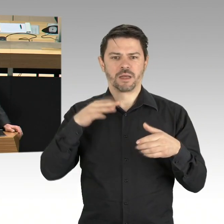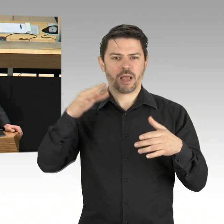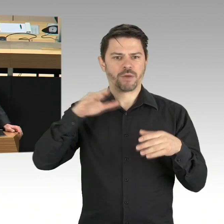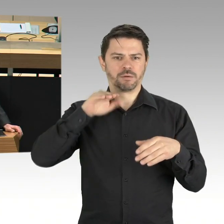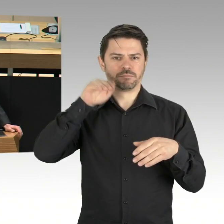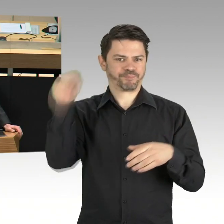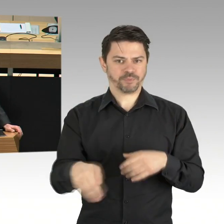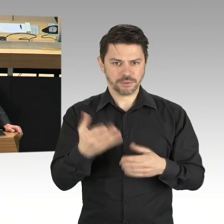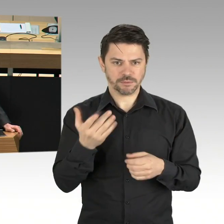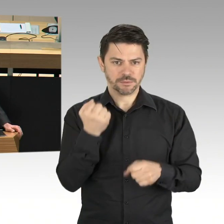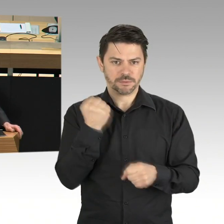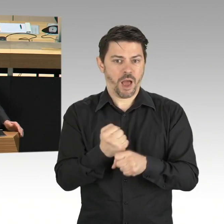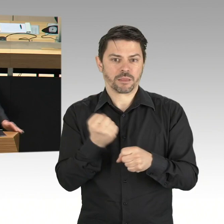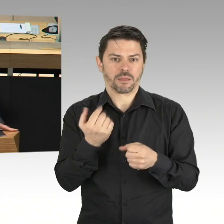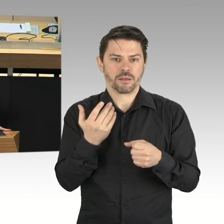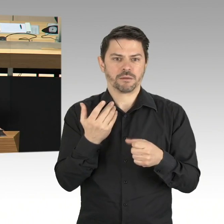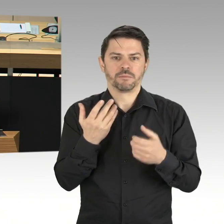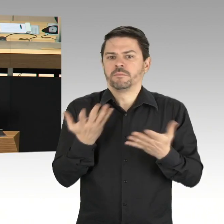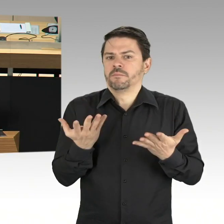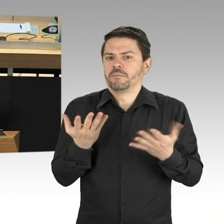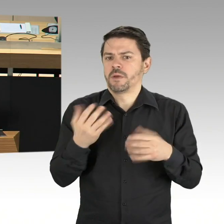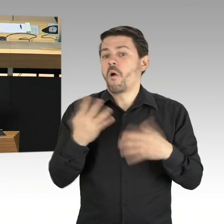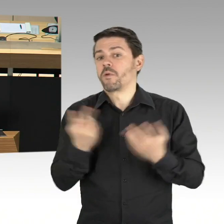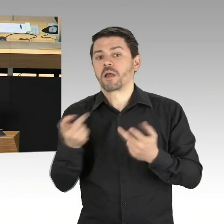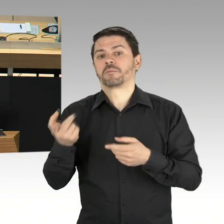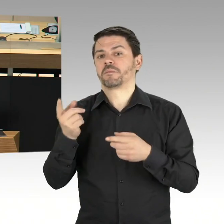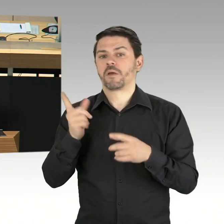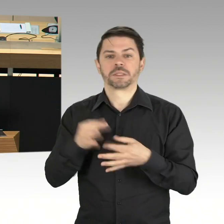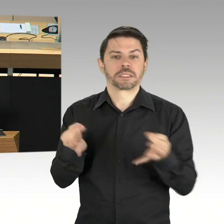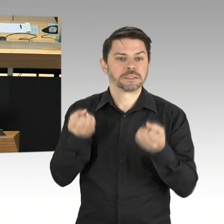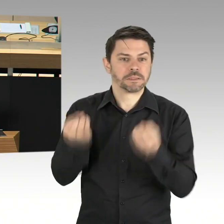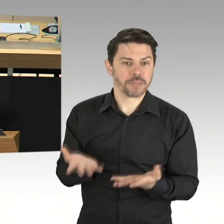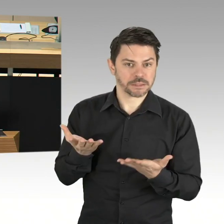aus diesem Gutachten zum Besten geben. Das Gutachten sagt, ich zitiere: